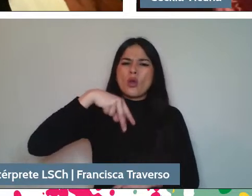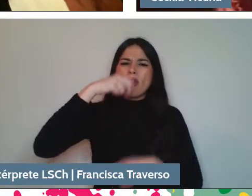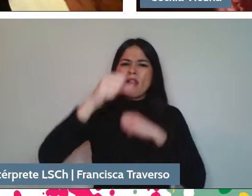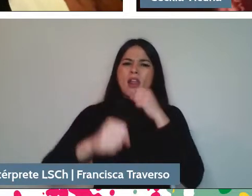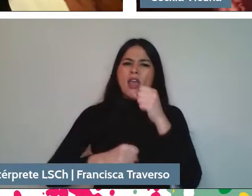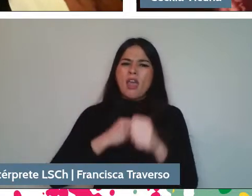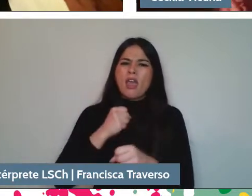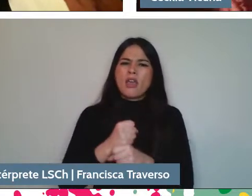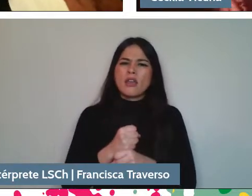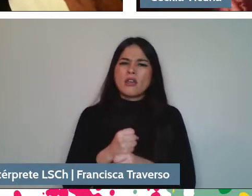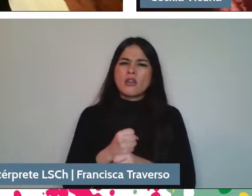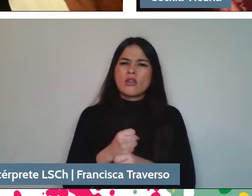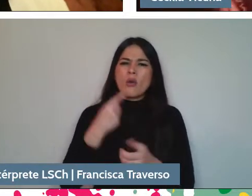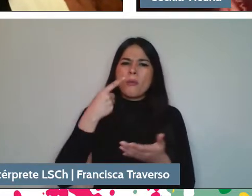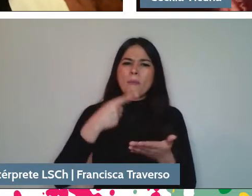No, es 1973.